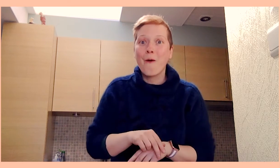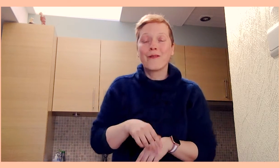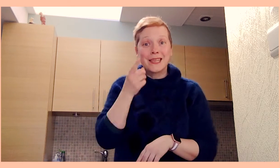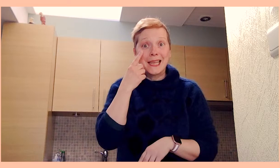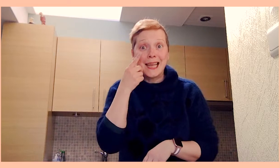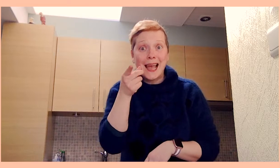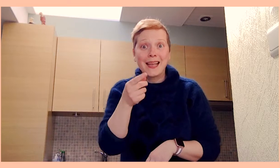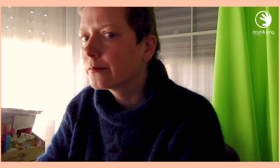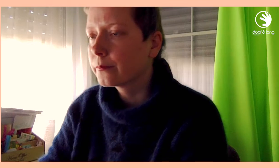Kijk je eens mee?